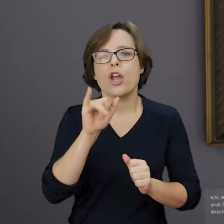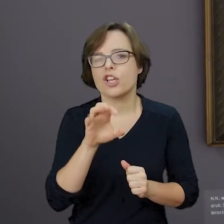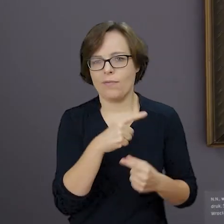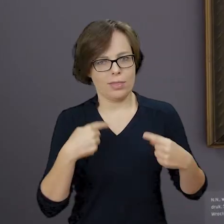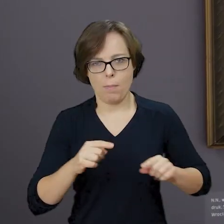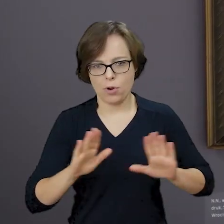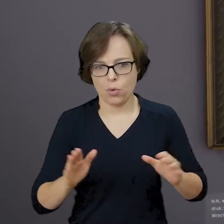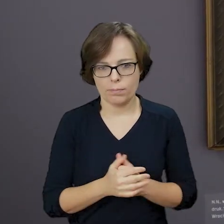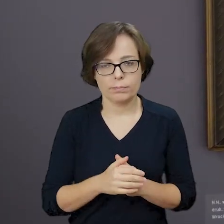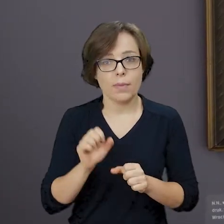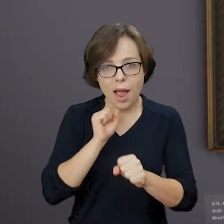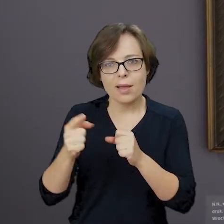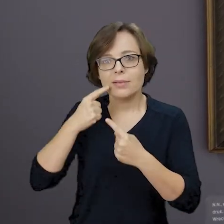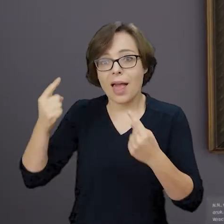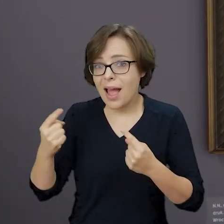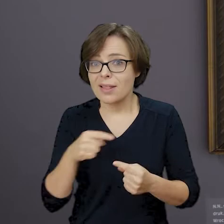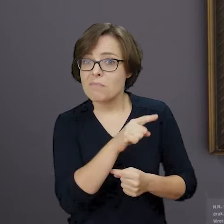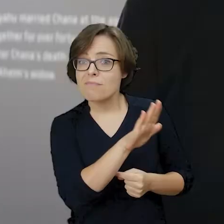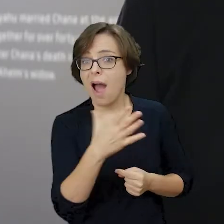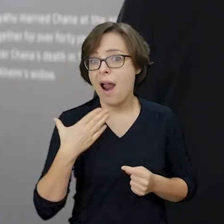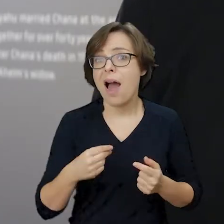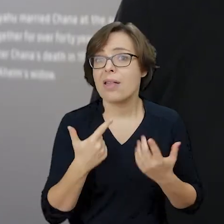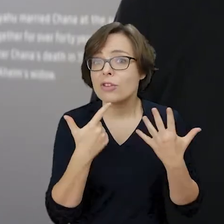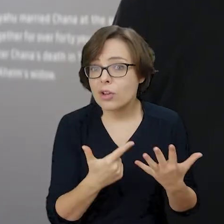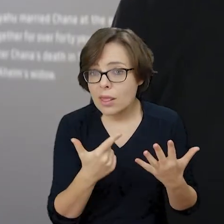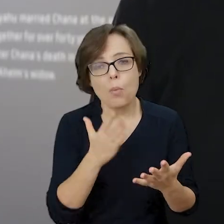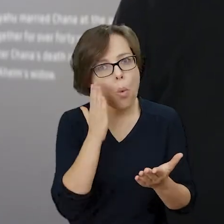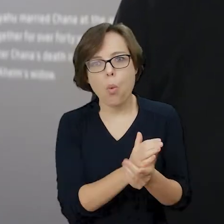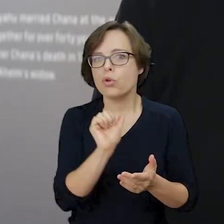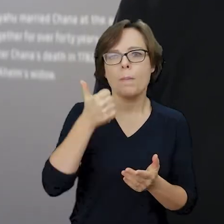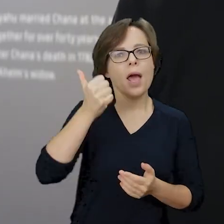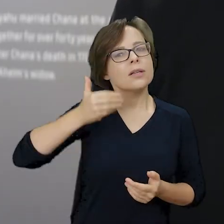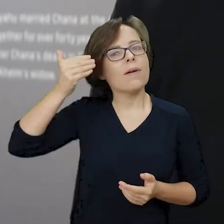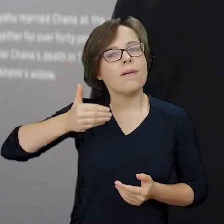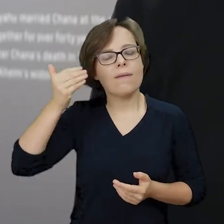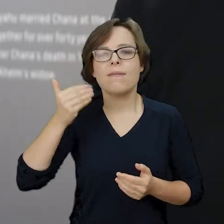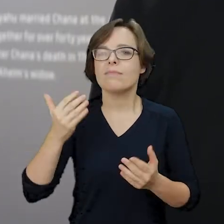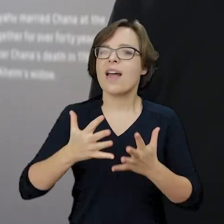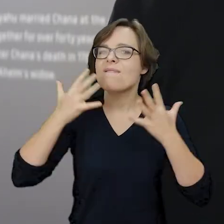A według legend już w wieku 7 lat, miał swój pierwszy wykład w Wielkiej Synagodze w Wilnie,